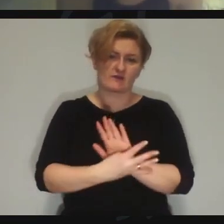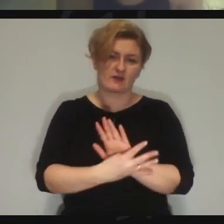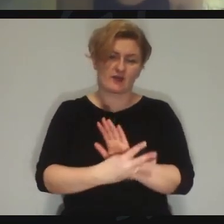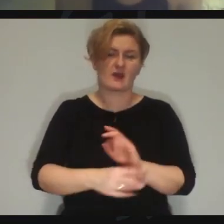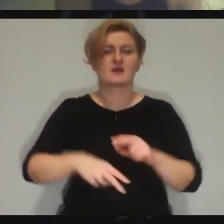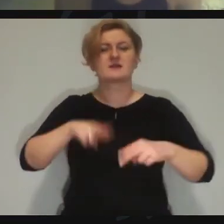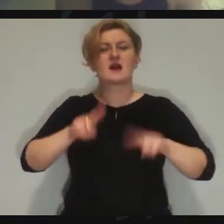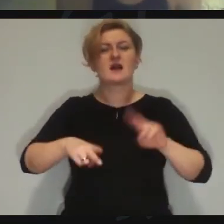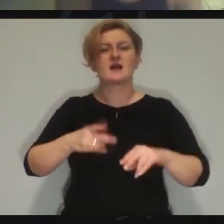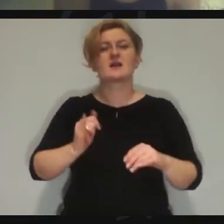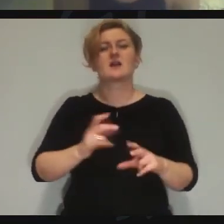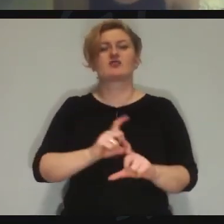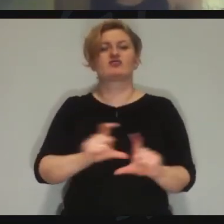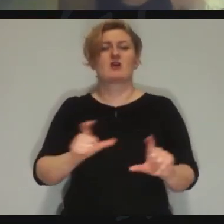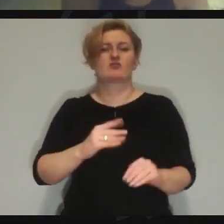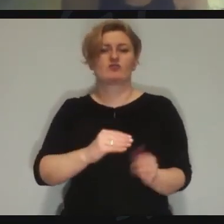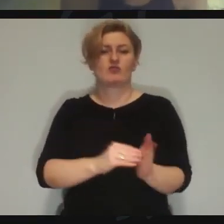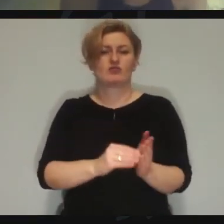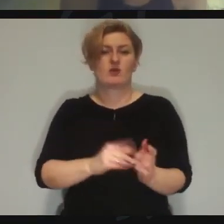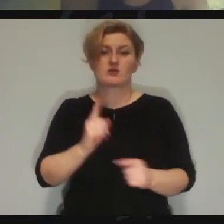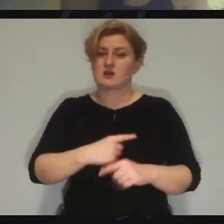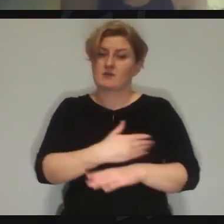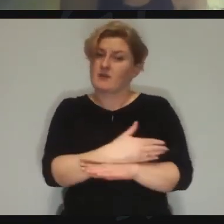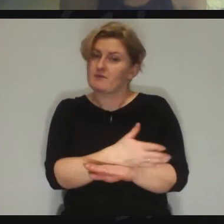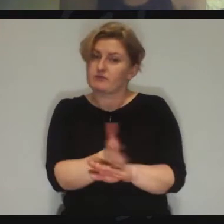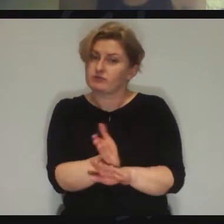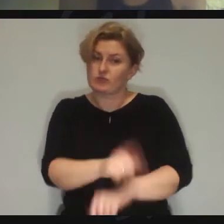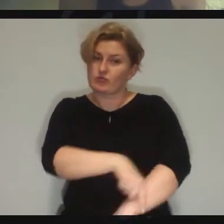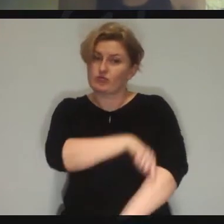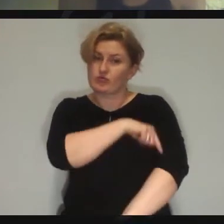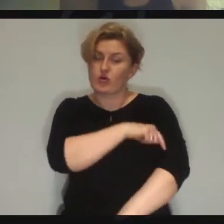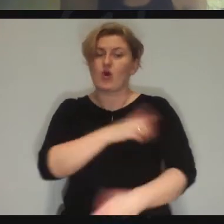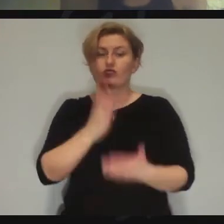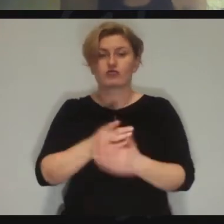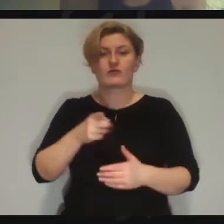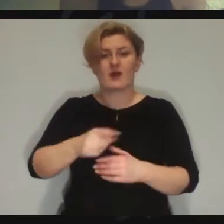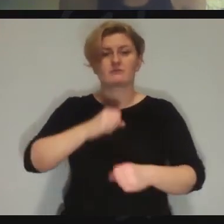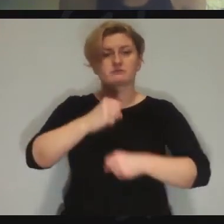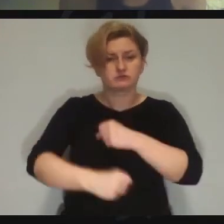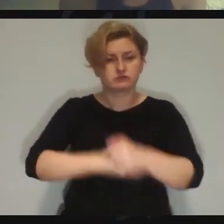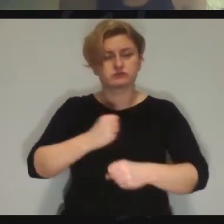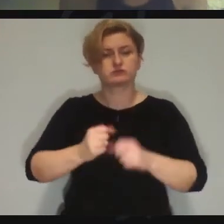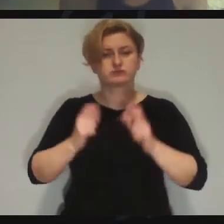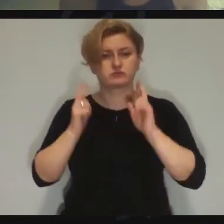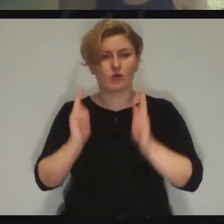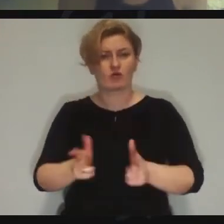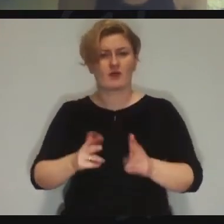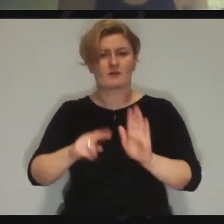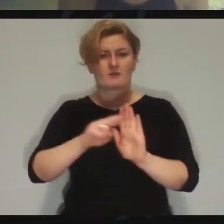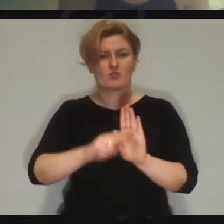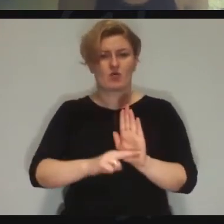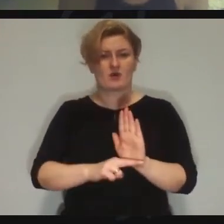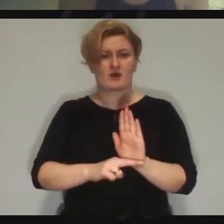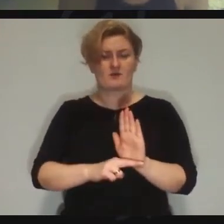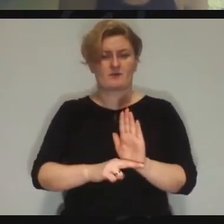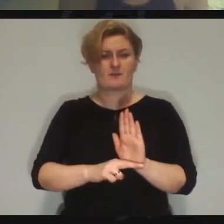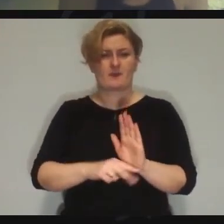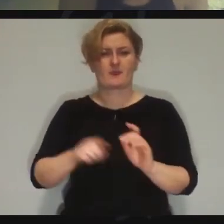Czasami zostajemy dużo dłużej i pracujemy nad konkretnym programem i choreografią.